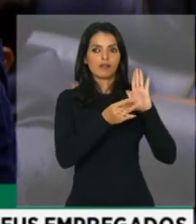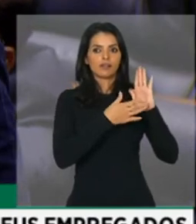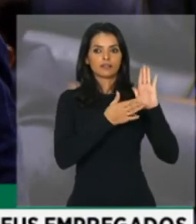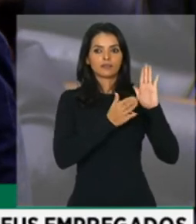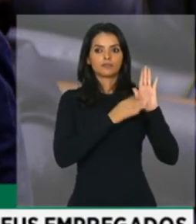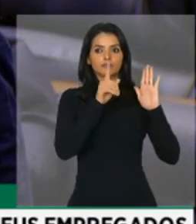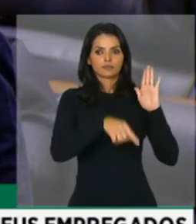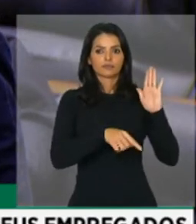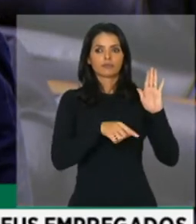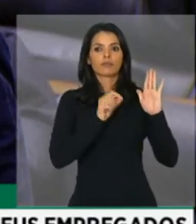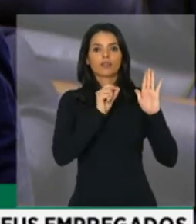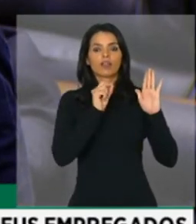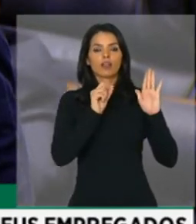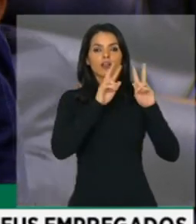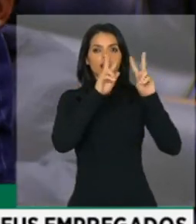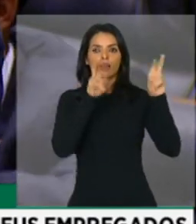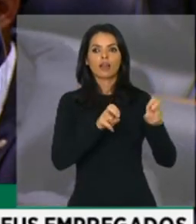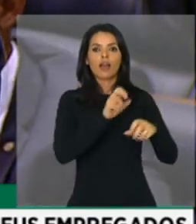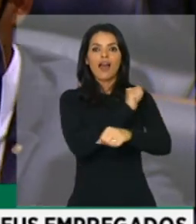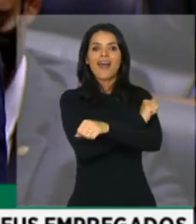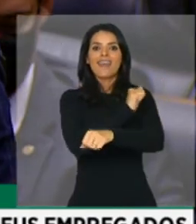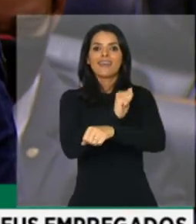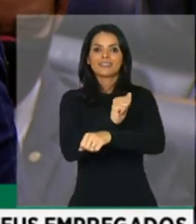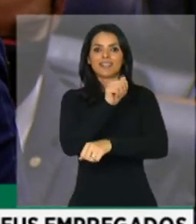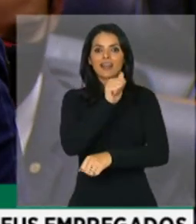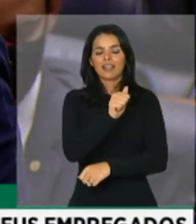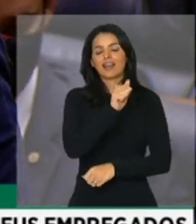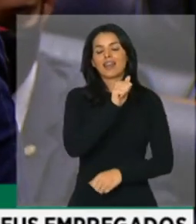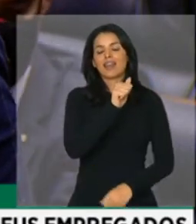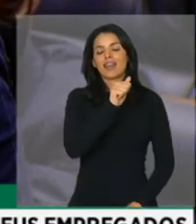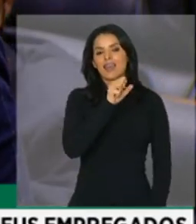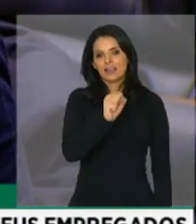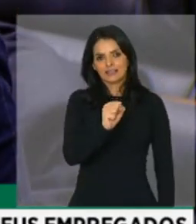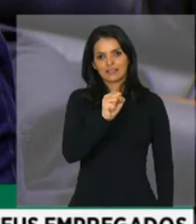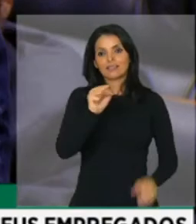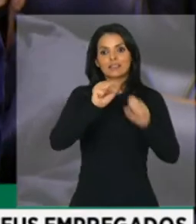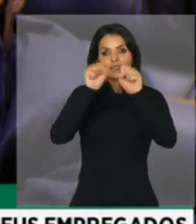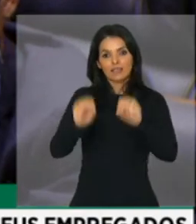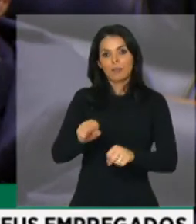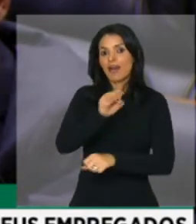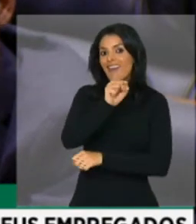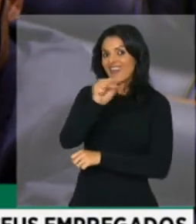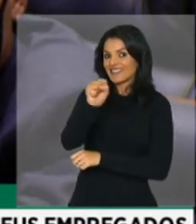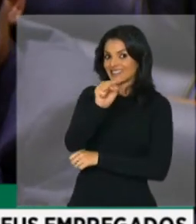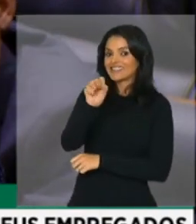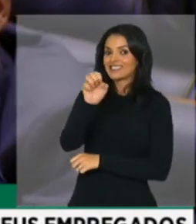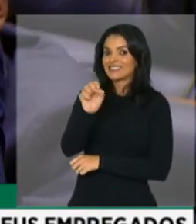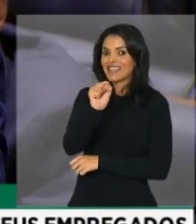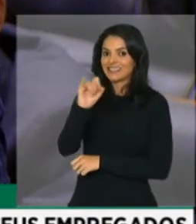SENSÍVEL QUE ELE TRATA SOBRE O SISTEMA S, NÓS NÃO FIZEMOS UM DEBATE APROFUNDADO SOBRE ISSO, NÓS ESTAMOS TIRANDO RECURSOS DO SISTEMA S QUE TEM SIM UMA FUNÇÃO SOCIAL...